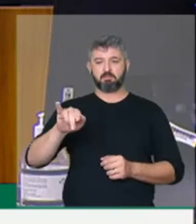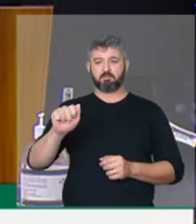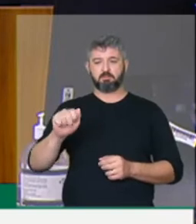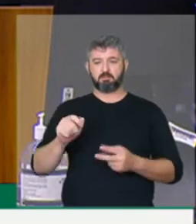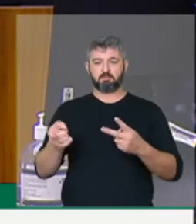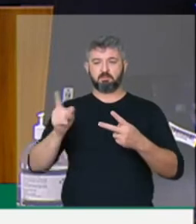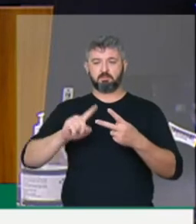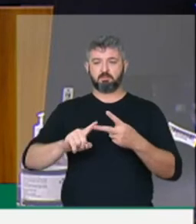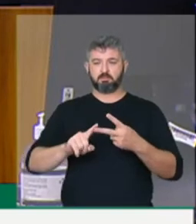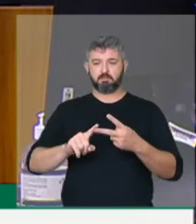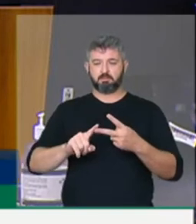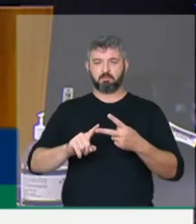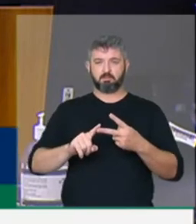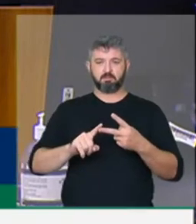VAMOS PELA SEQUÊNCIA... NA SEQUÊNCIA DEPUTADA TALÍ